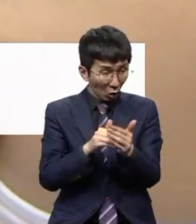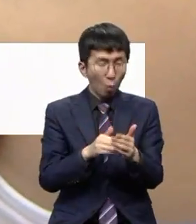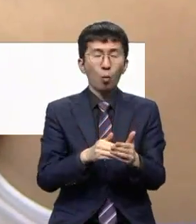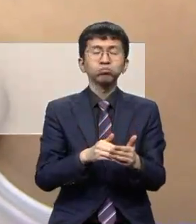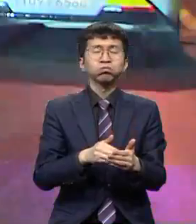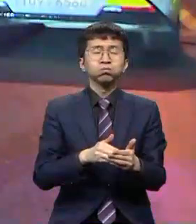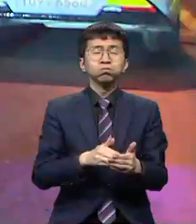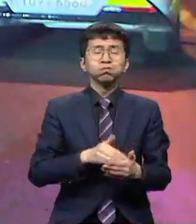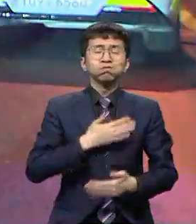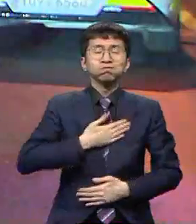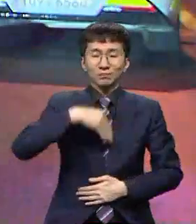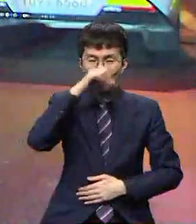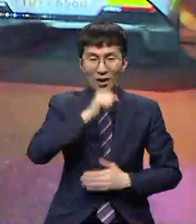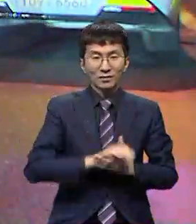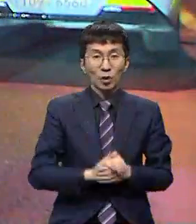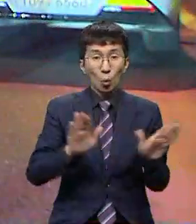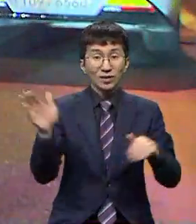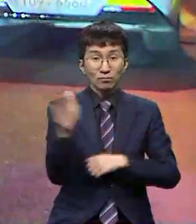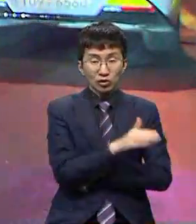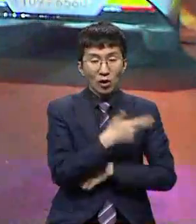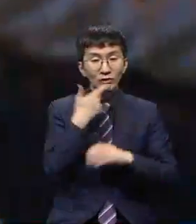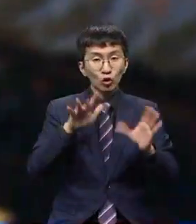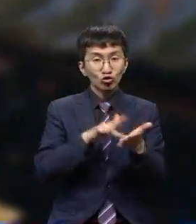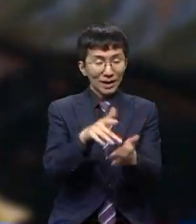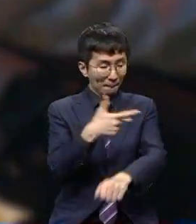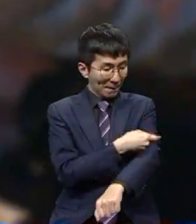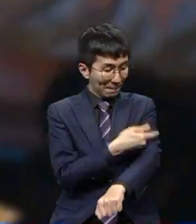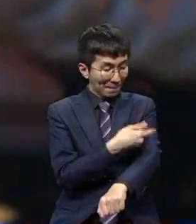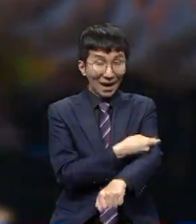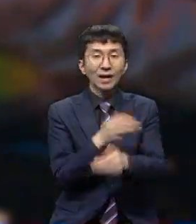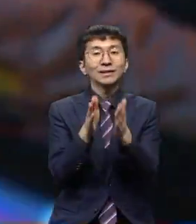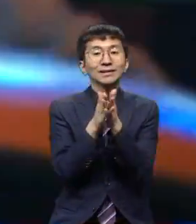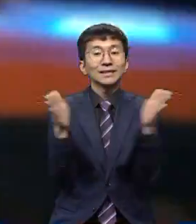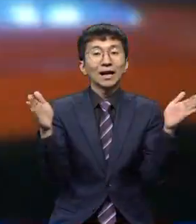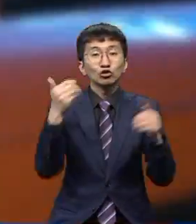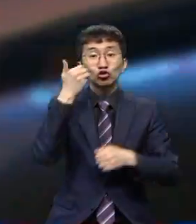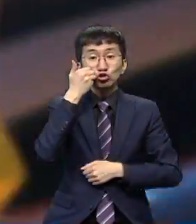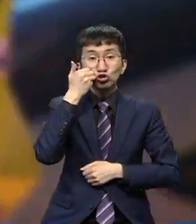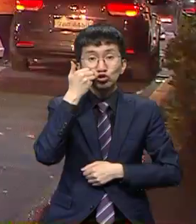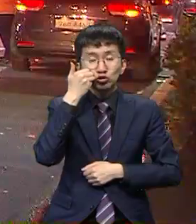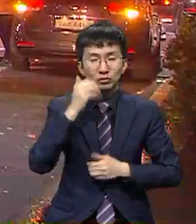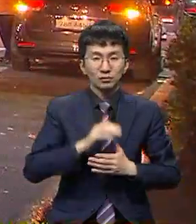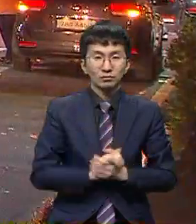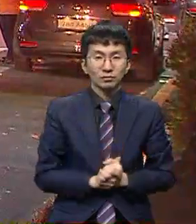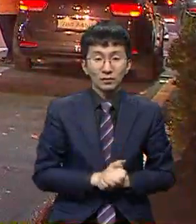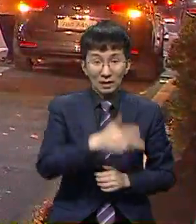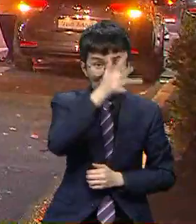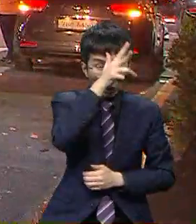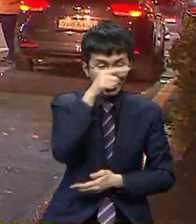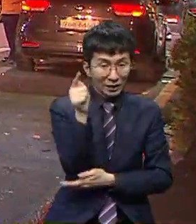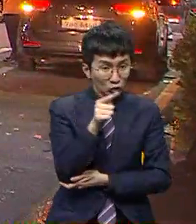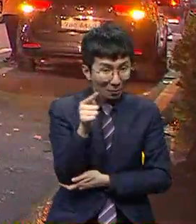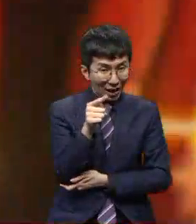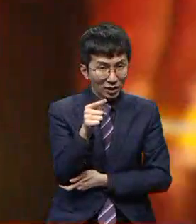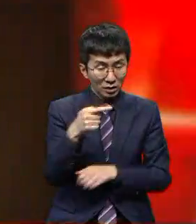(기자) 오늘부터 아스트라제네카 백신 접종을 시작한 사회 필수 인력은 경찰,